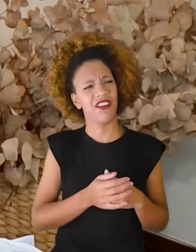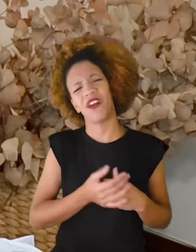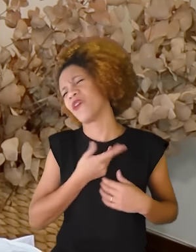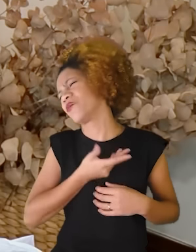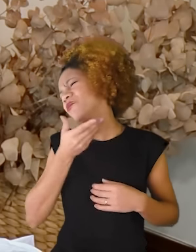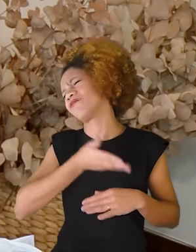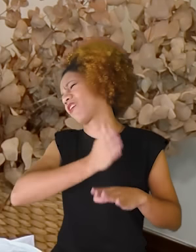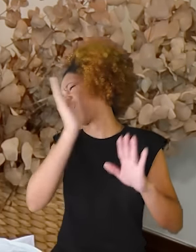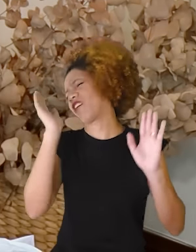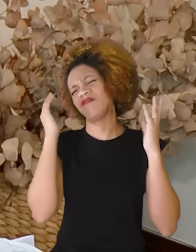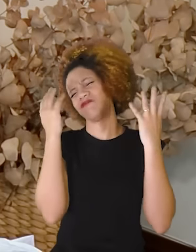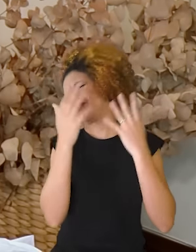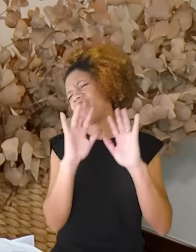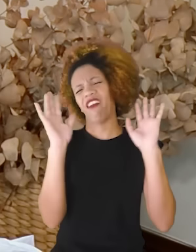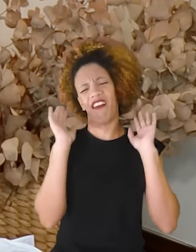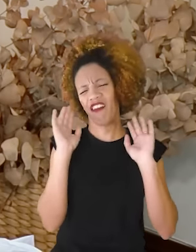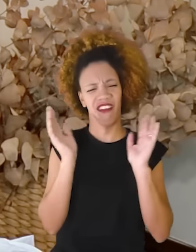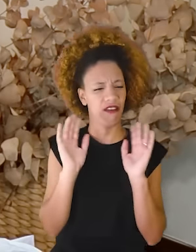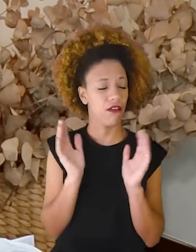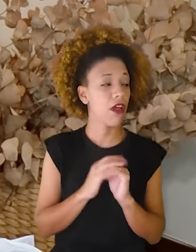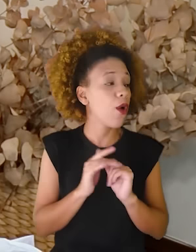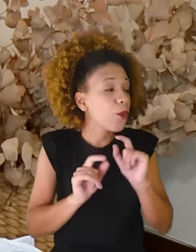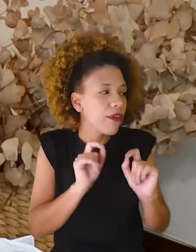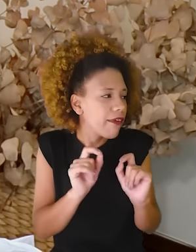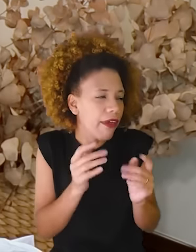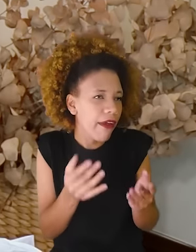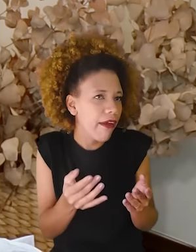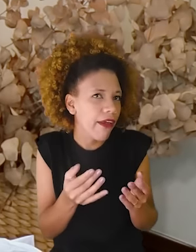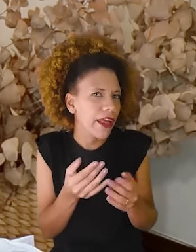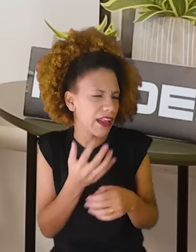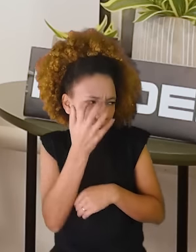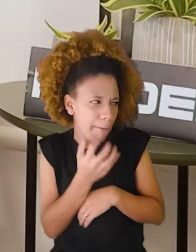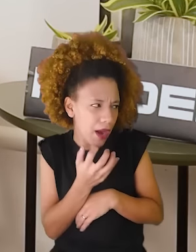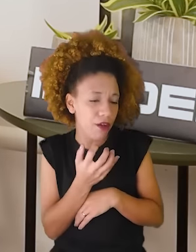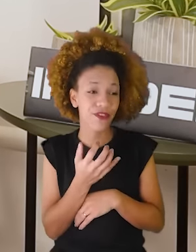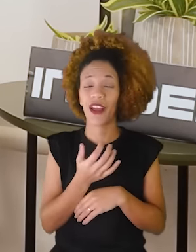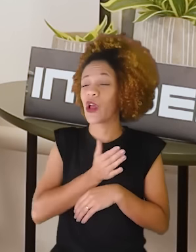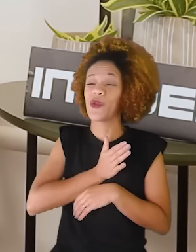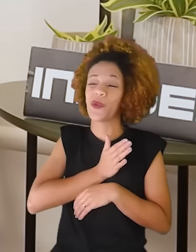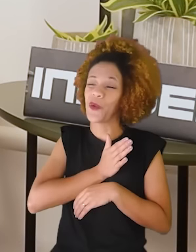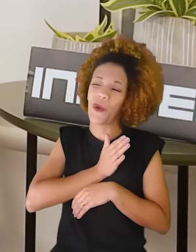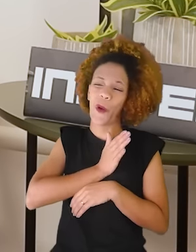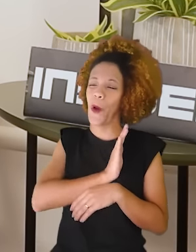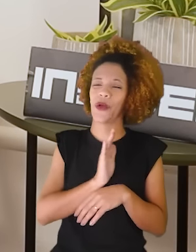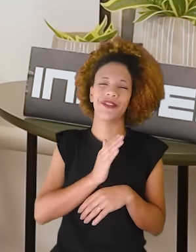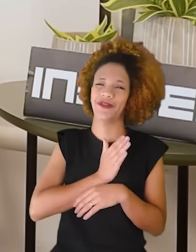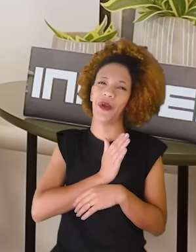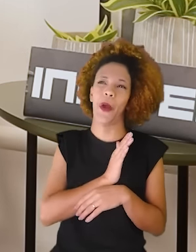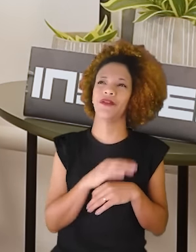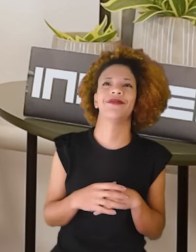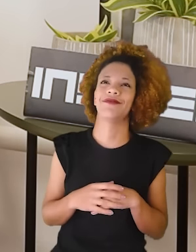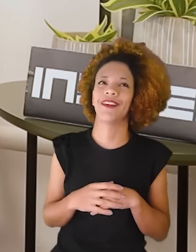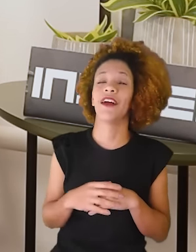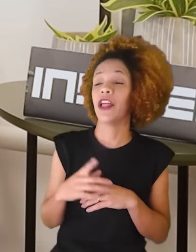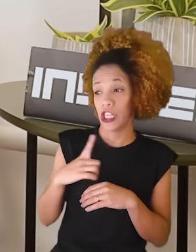não vou lá vai tá lá ele ele é o qu ele é um ele é um ranzinza não gosta mesmo tipo até Teve teve